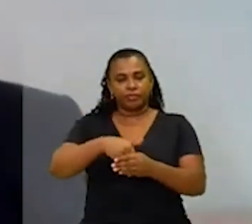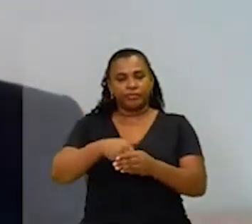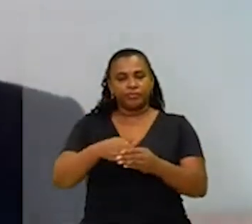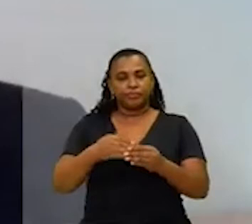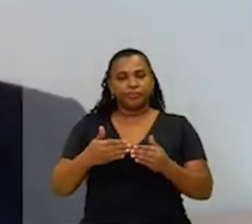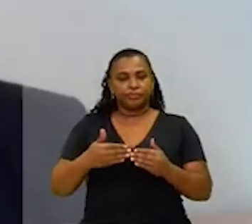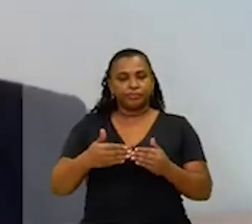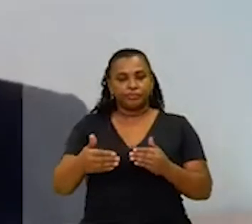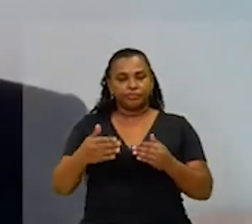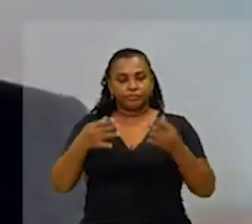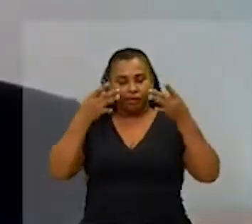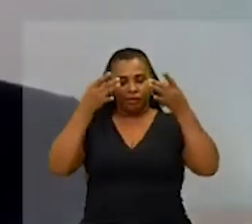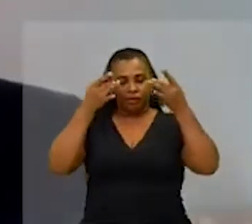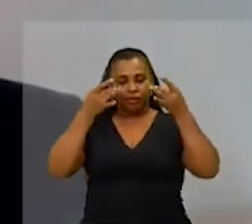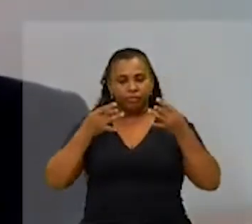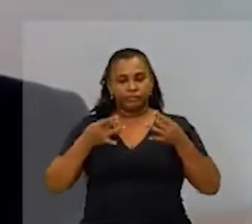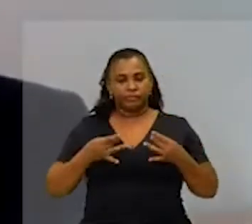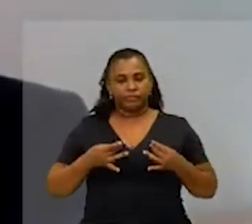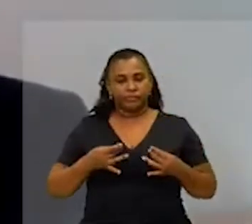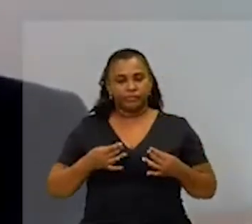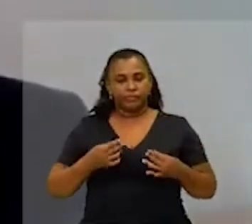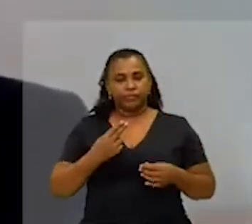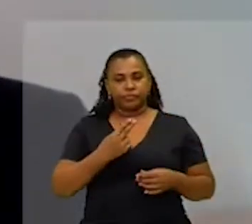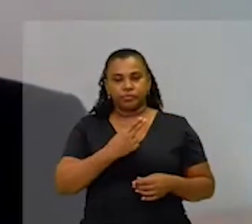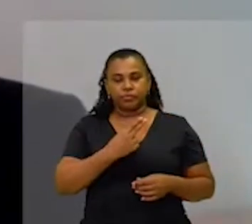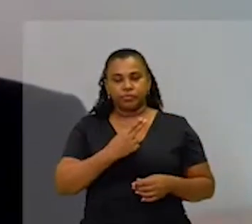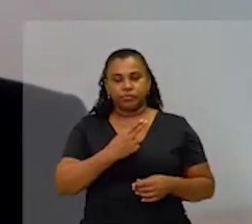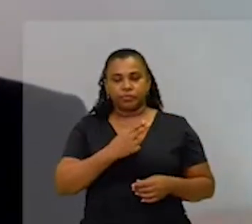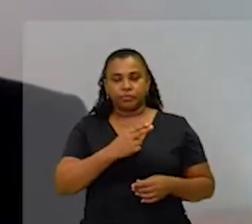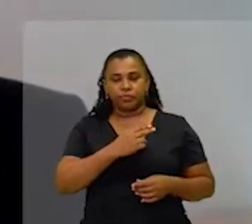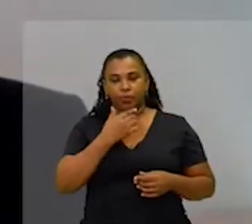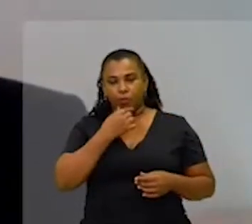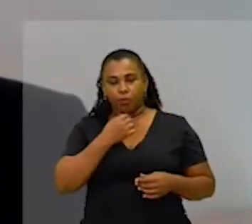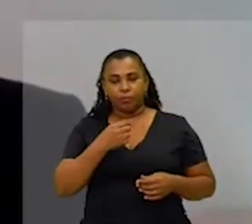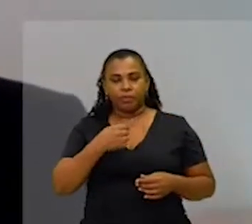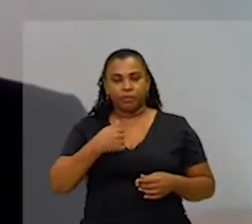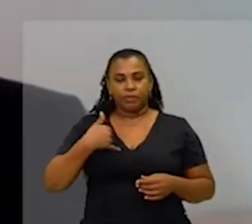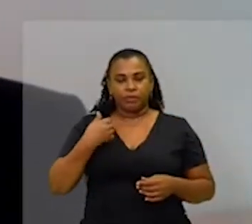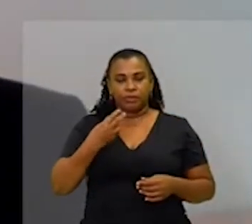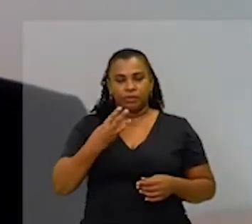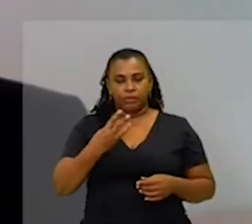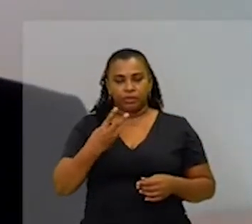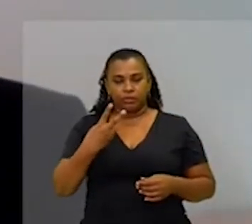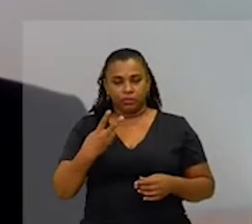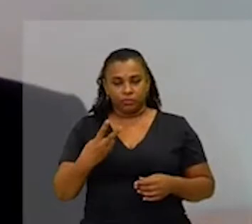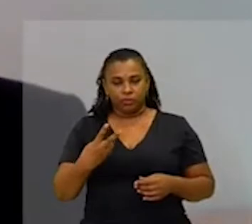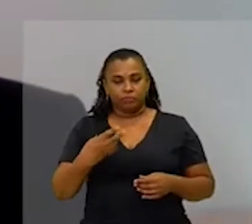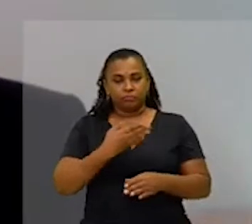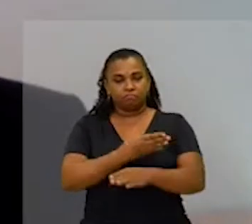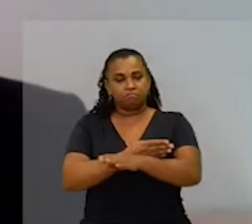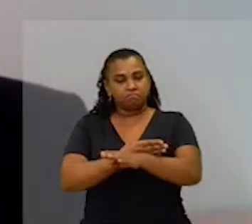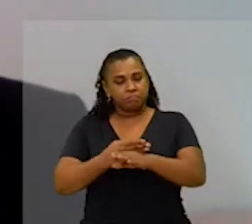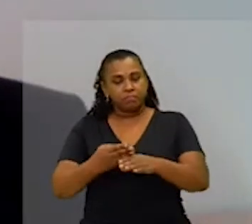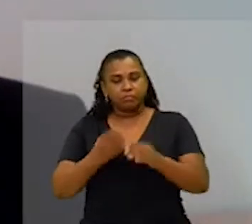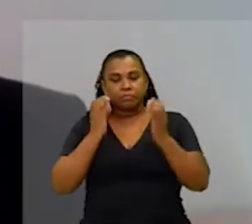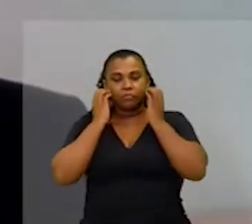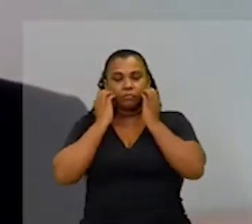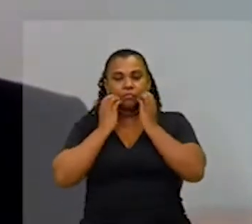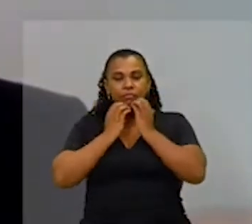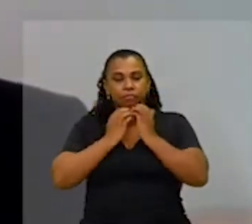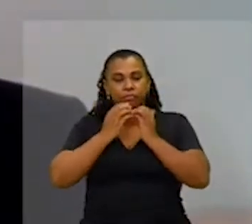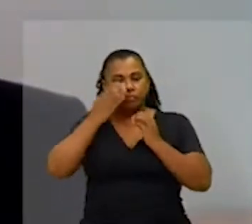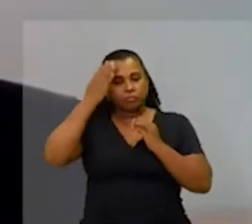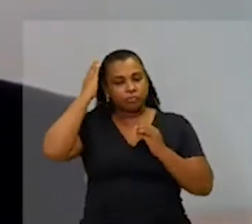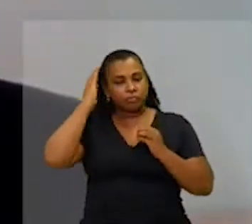descrição o homem de 33 anos e cor branca com óleos barba e cabelo escuros estou usando um terno